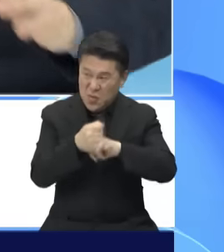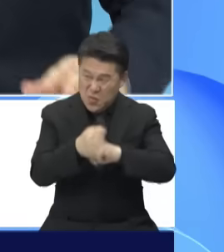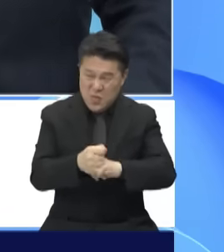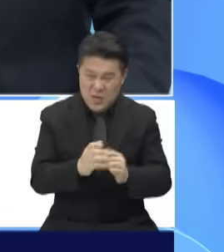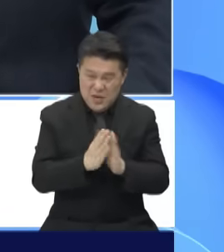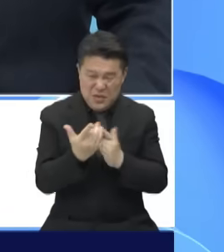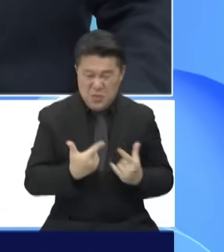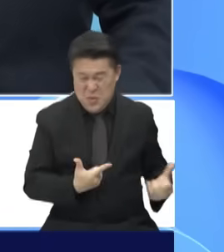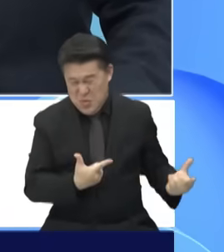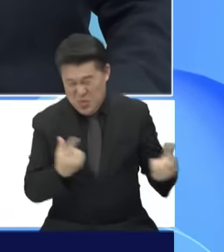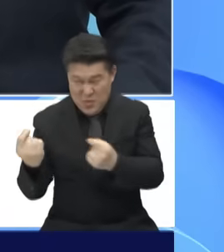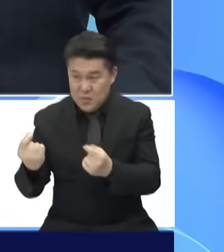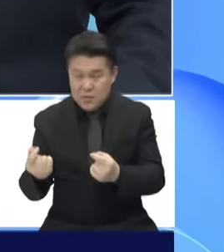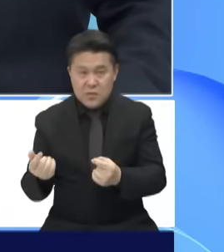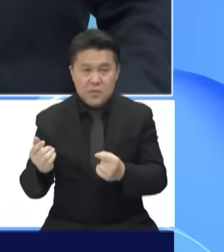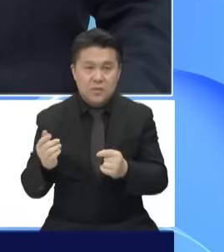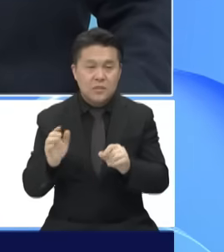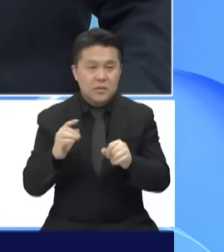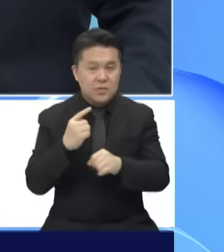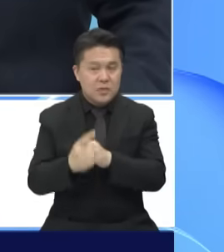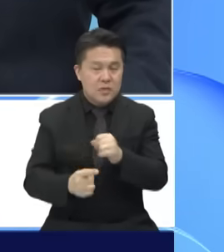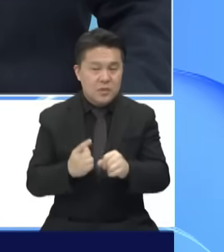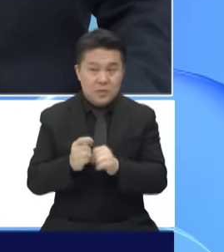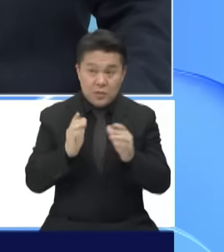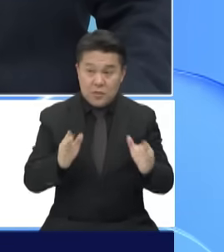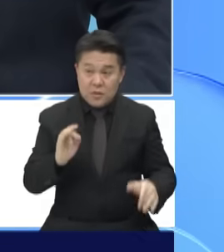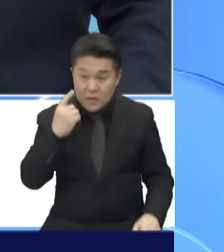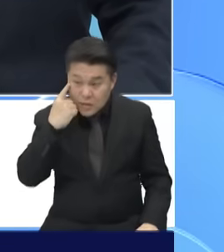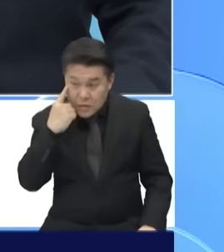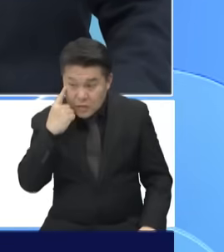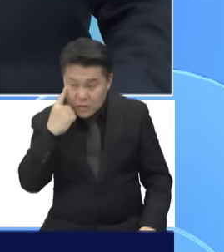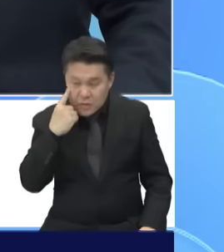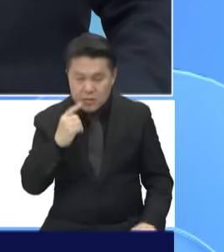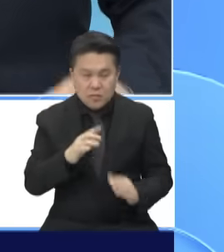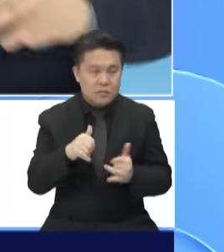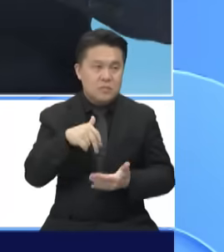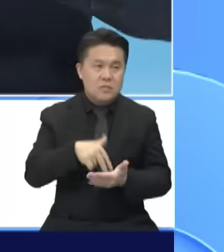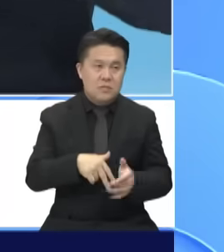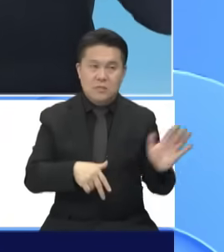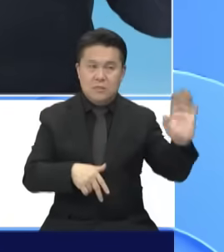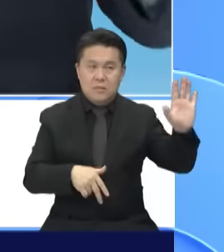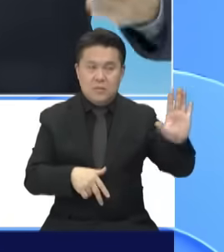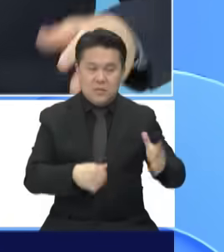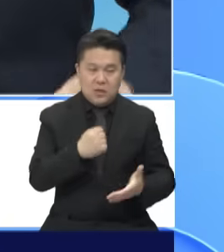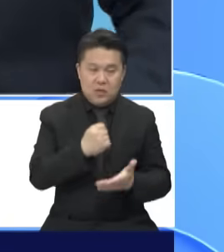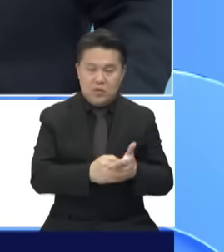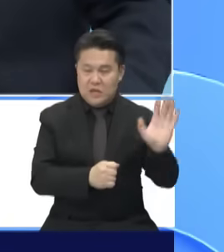가입해라, 청약통장 활용법 이랬었는데 최근 한 1년간을 놓고 본다면 국민들은 오히려 청약통장을 외면하고 있는 이런 모습을 보이고 있습니다.